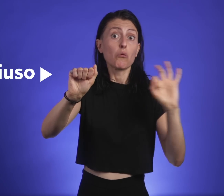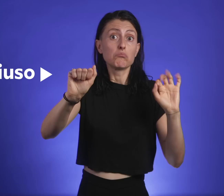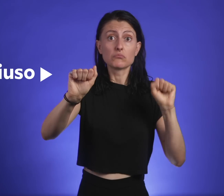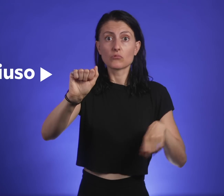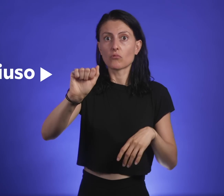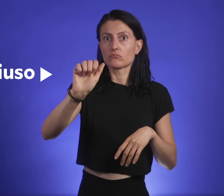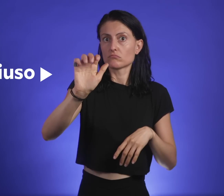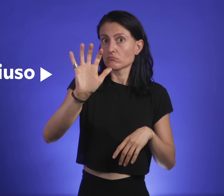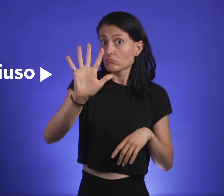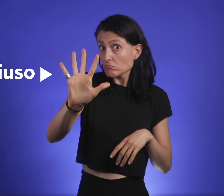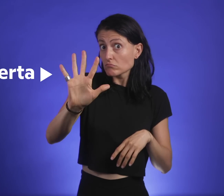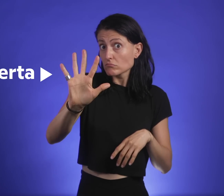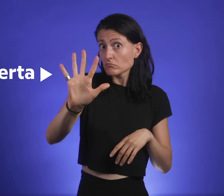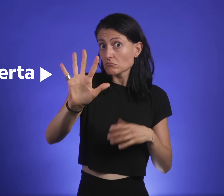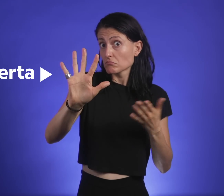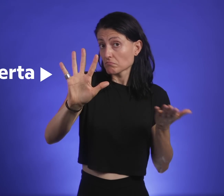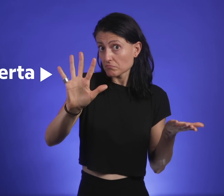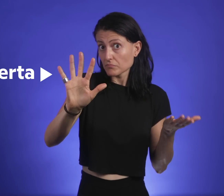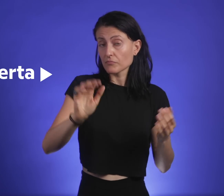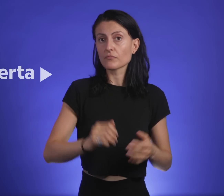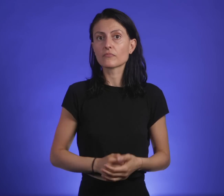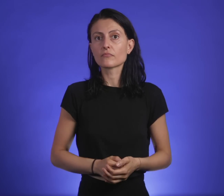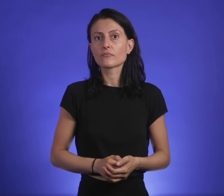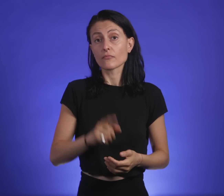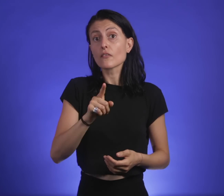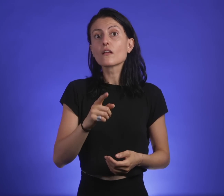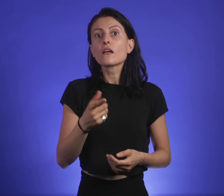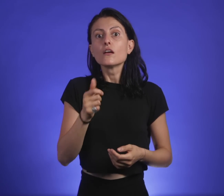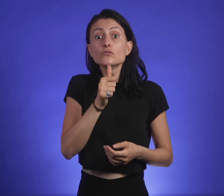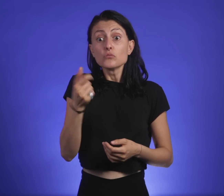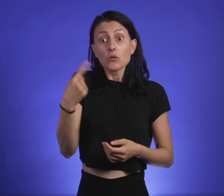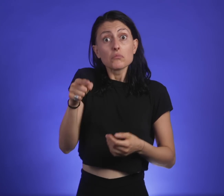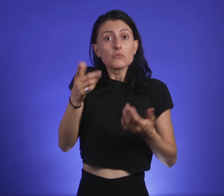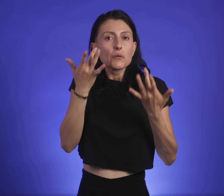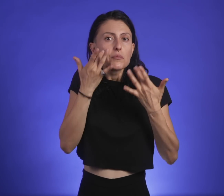oppure una mano completamente aperta. Ma non è tutto!